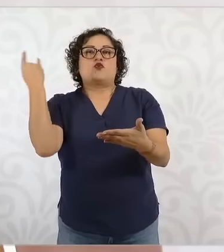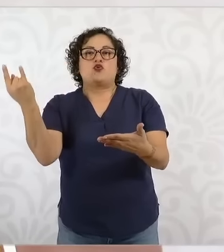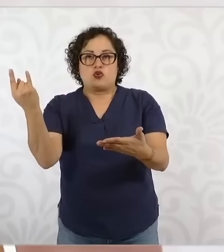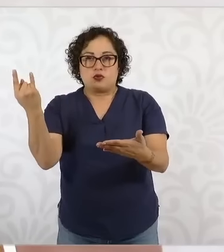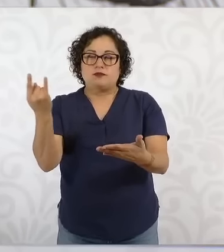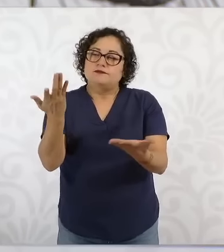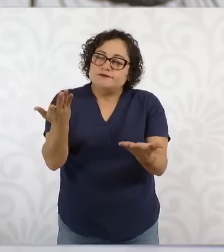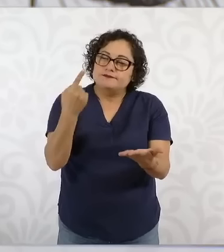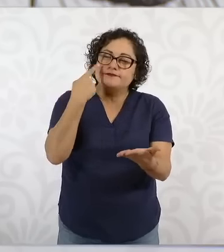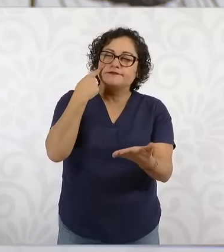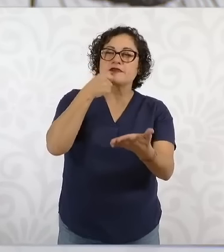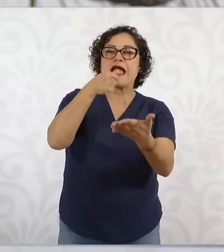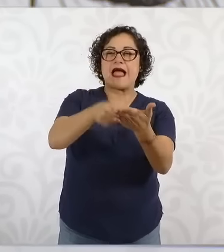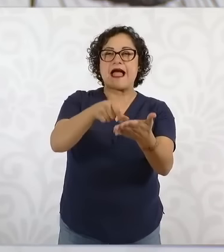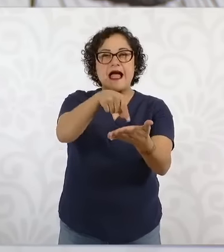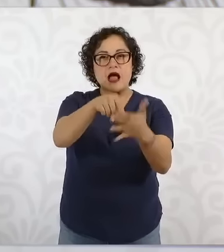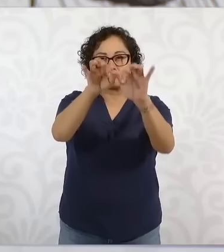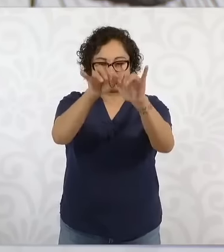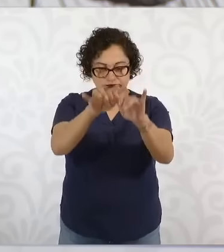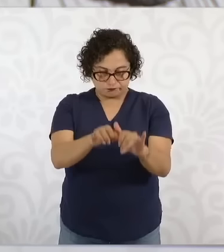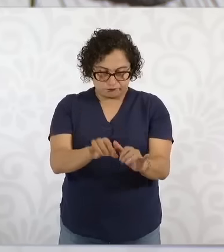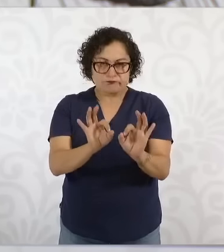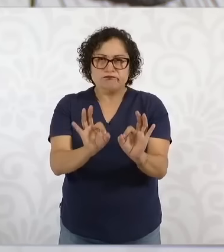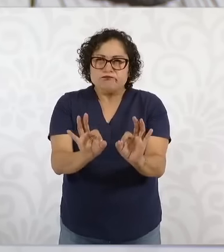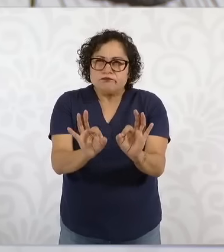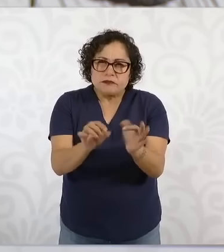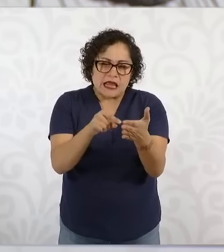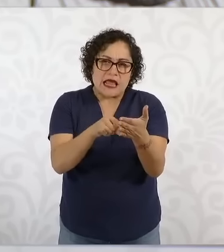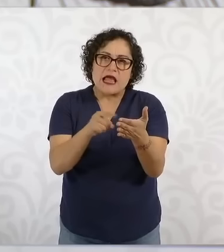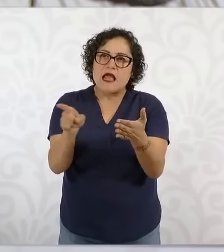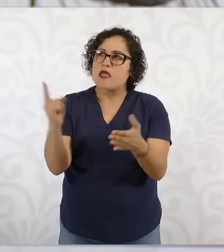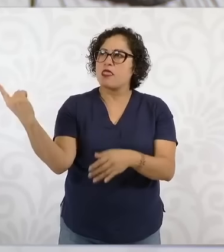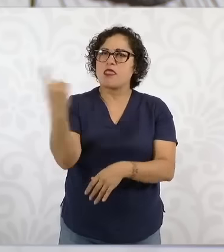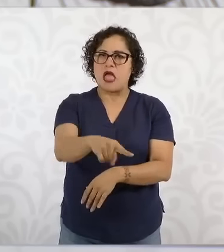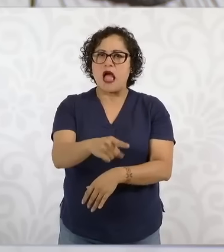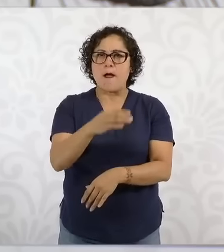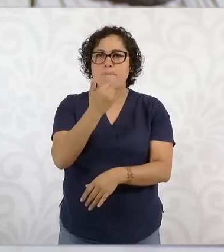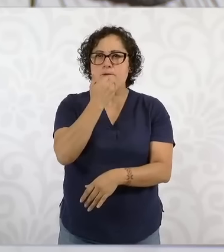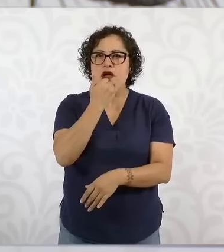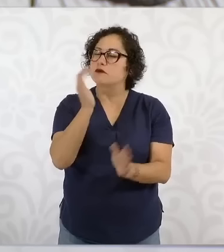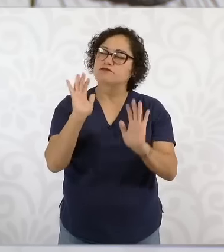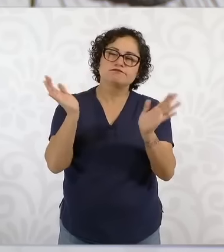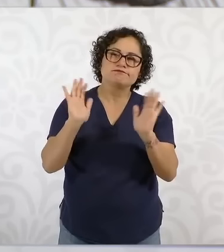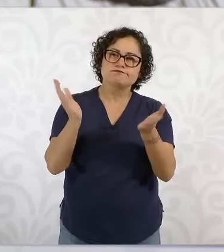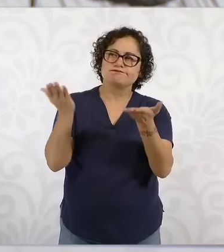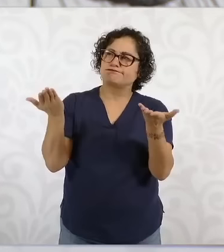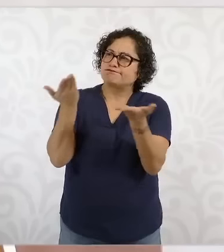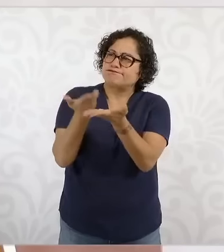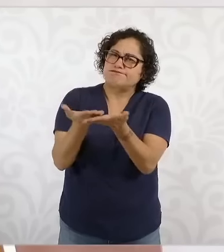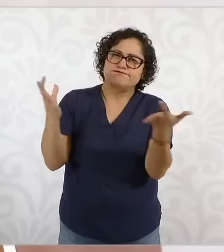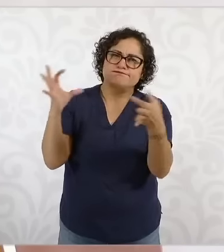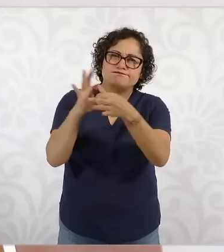y planteaba que hubiiera algo conjunto, ¿no? No pretendía otra cosa más que eh reconocer